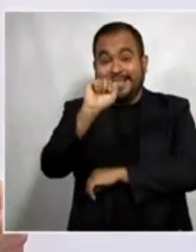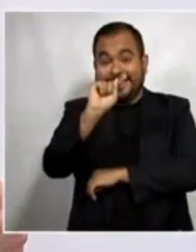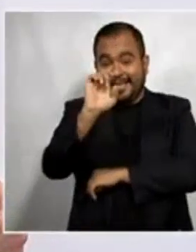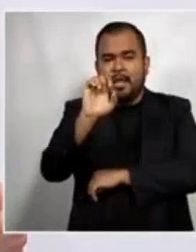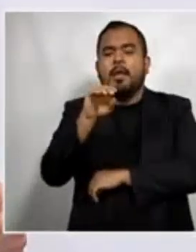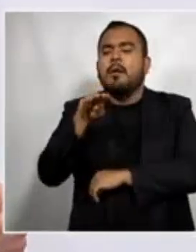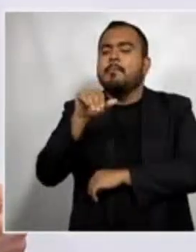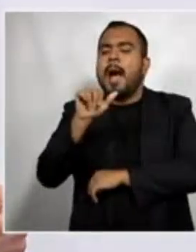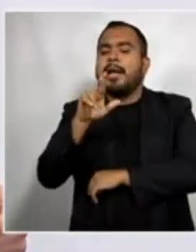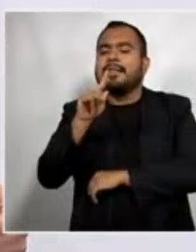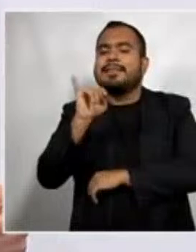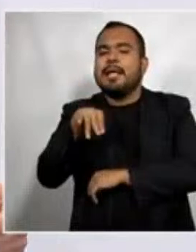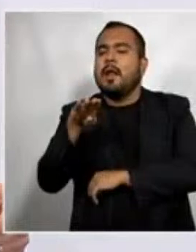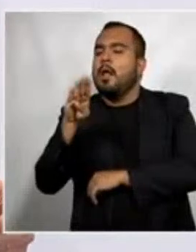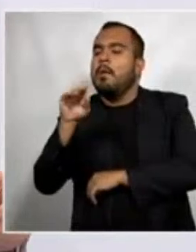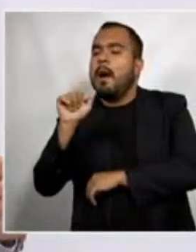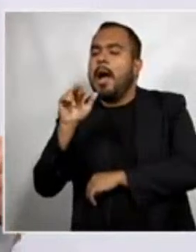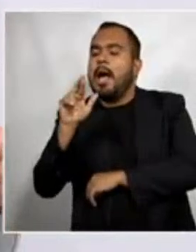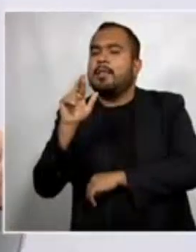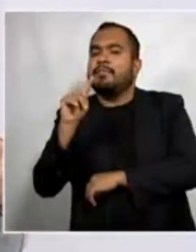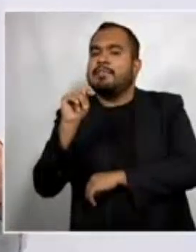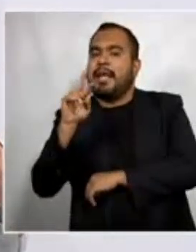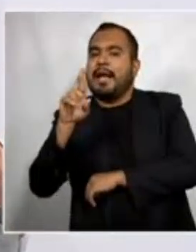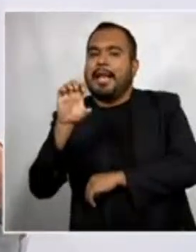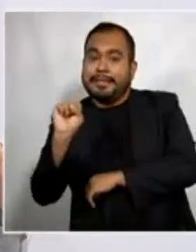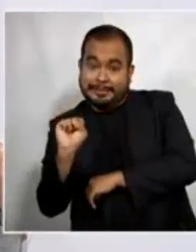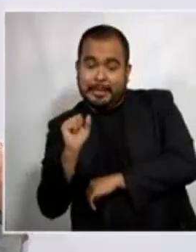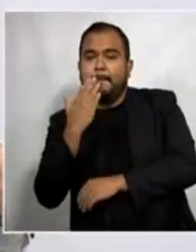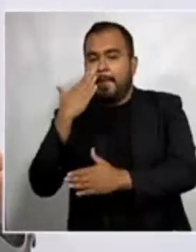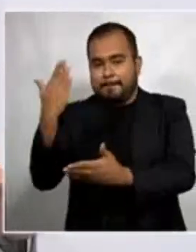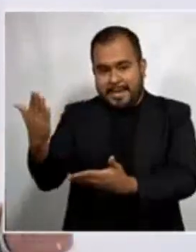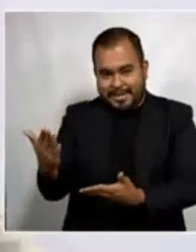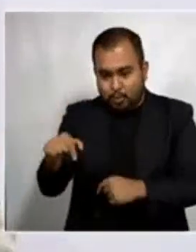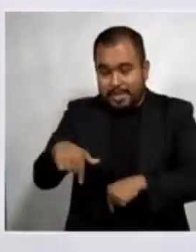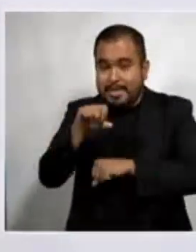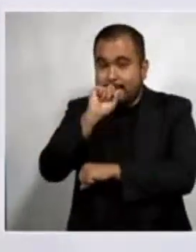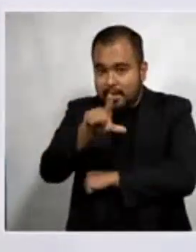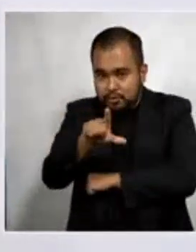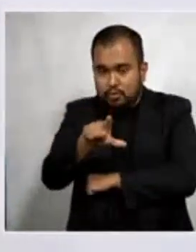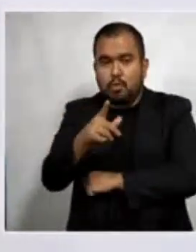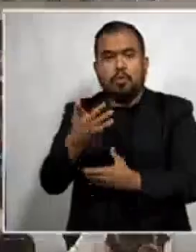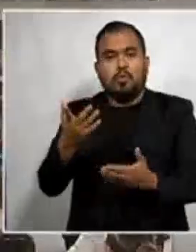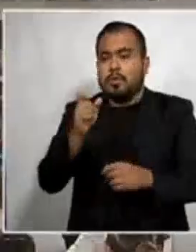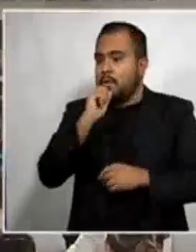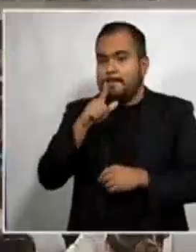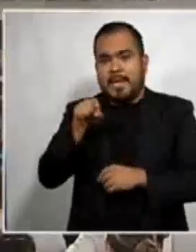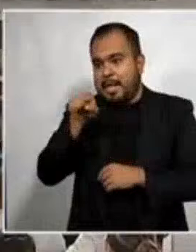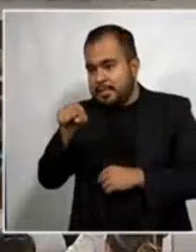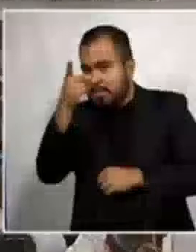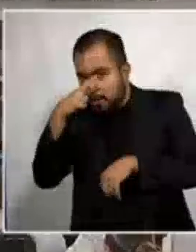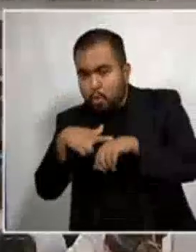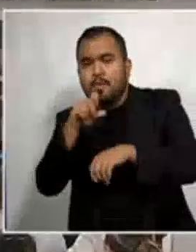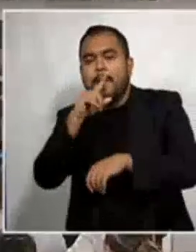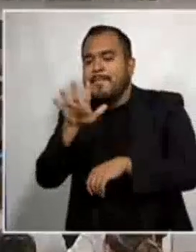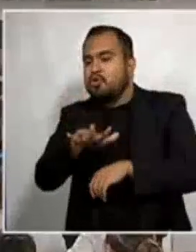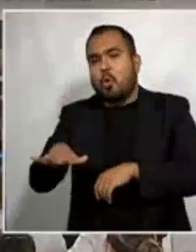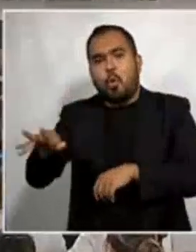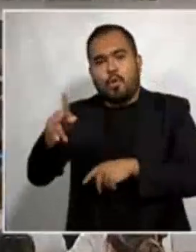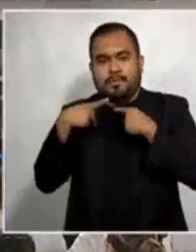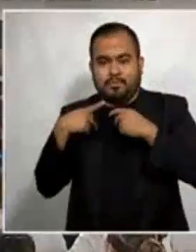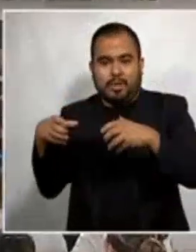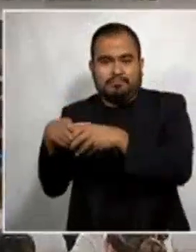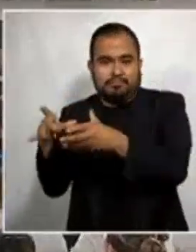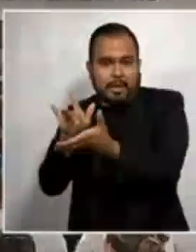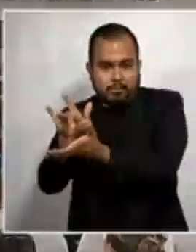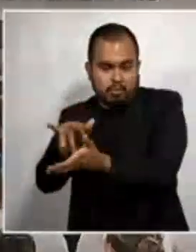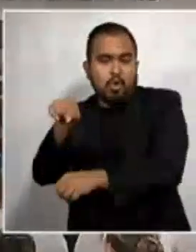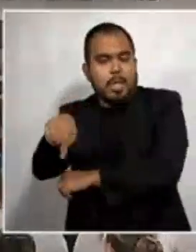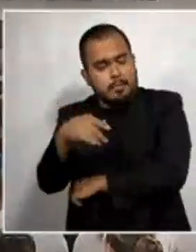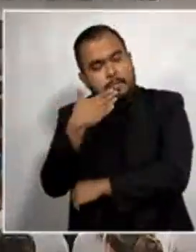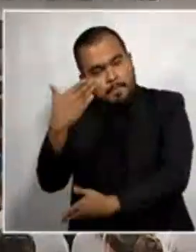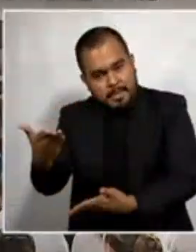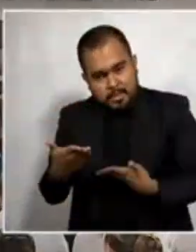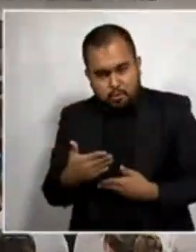Bienvenido a Jalisco, director, a ti y a toda la comitiva. [Aplausos] Presidenta,